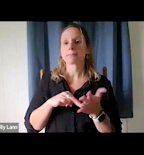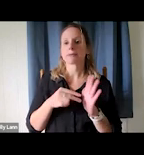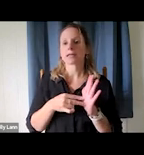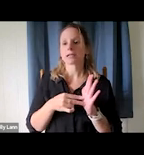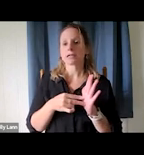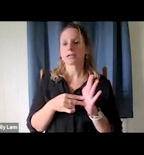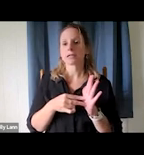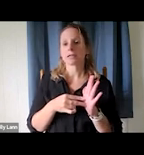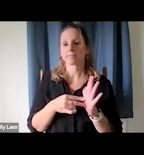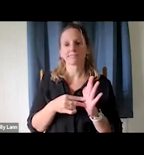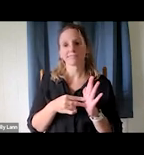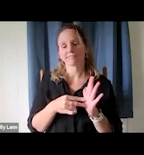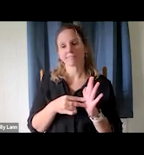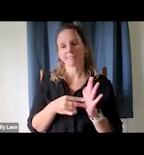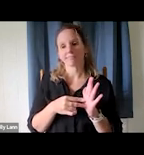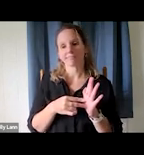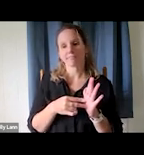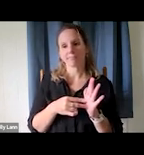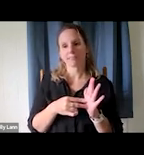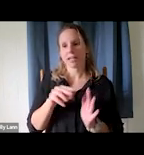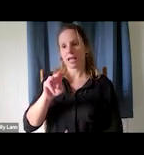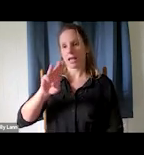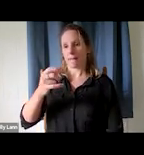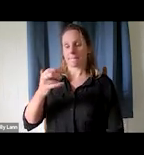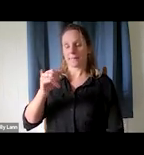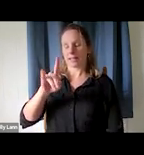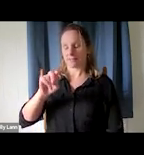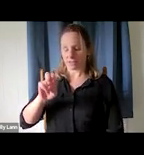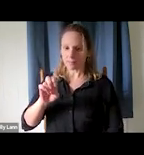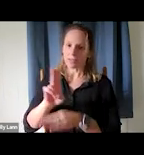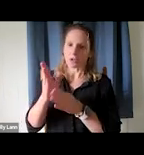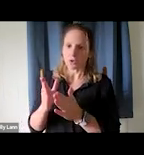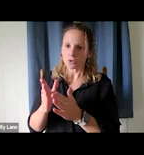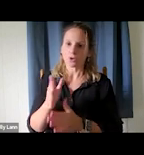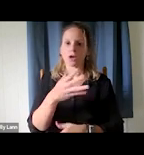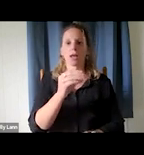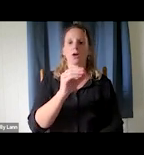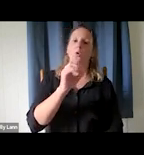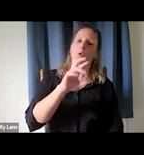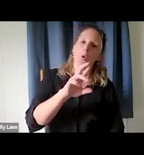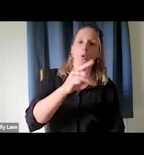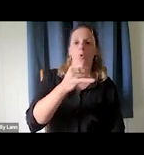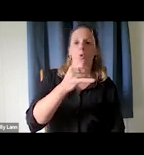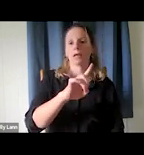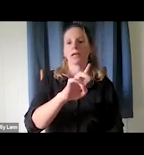Rara vez veo un trastorno por consumo de metanfetamina o un trastorno por consumo de opiáceos que no tenga una depresión concurrente,